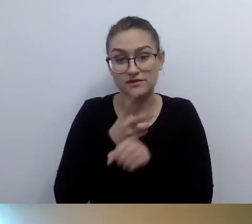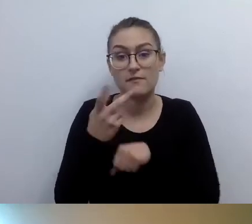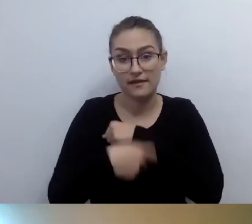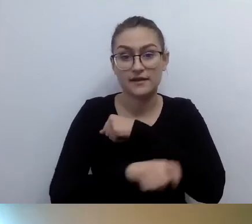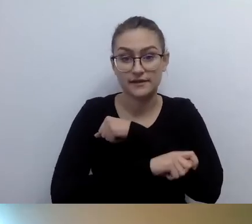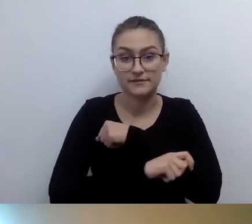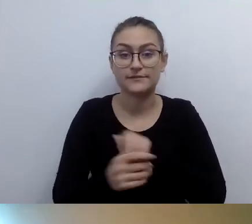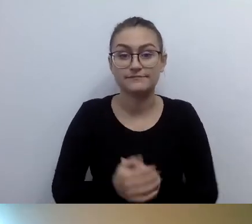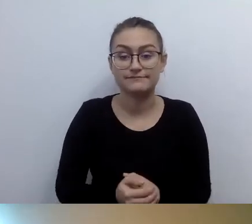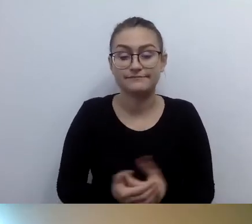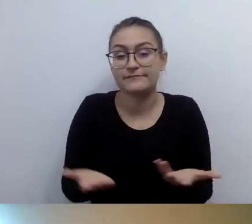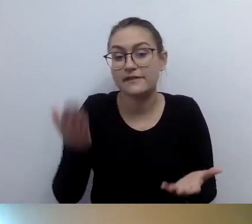Wiemy, że nie mamy szans.